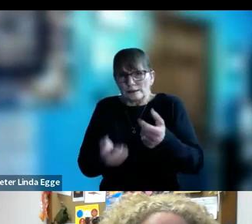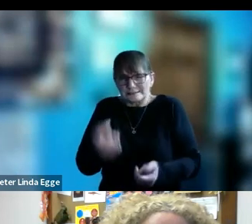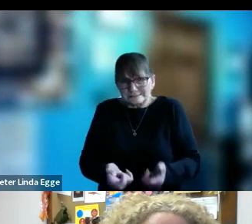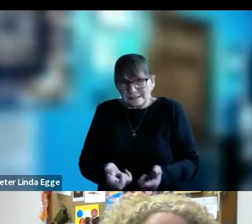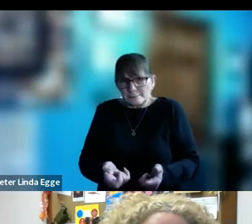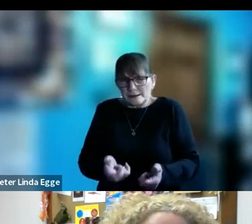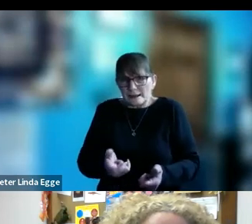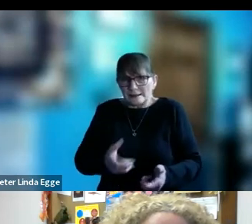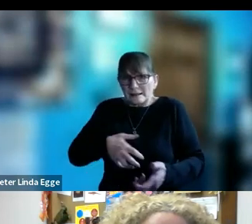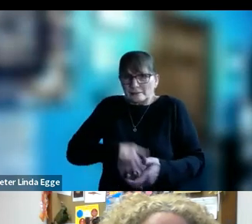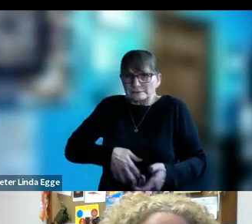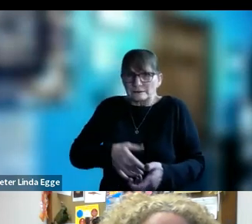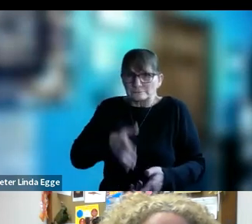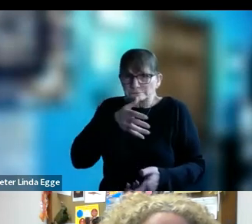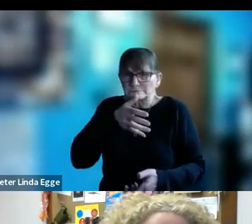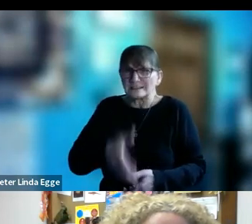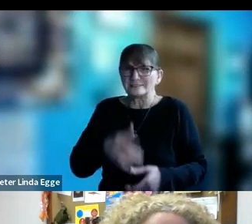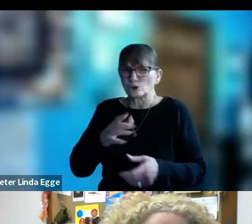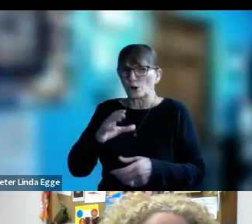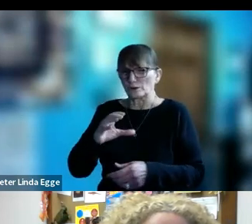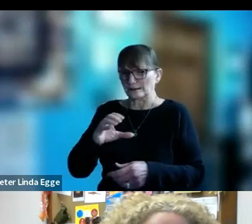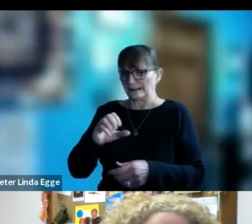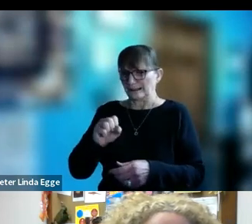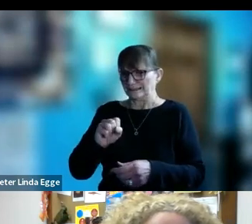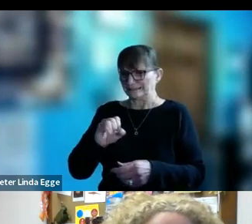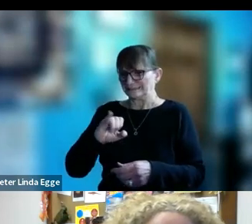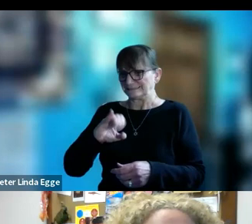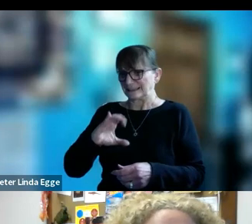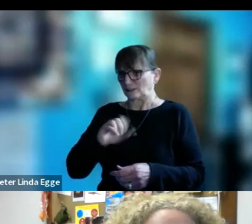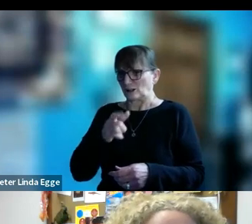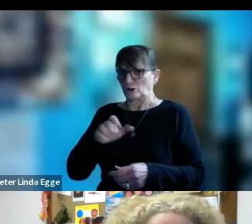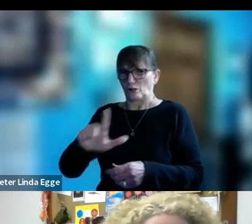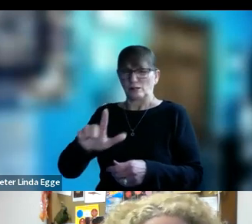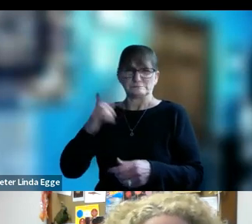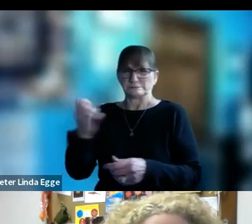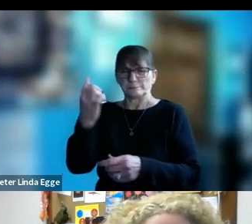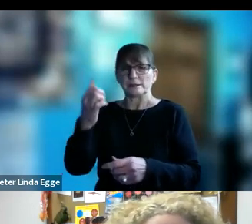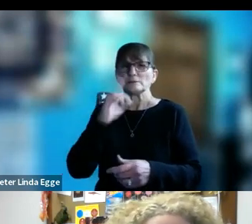Se llama algo cíclico... Podría verlo potencialmente si les dijeran que pararan el consumo